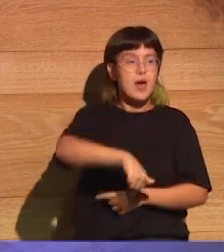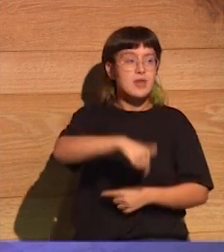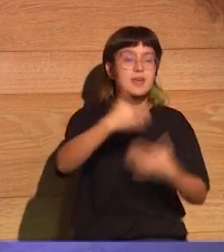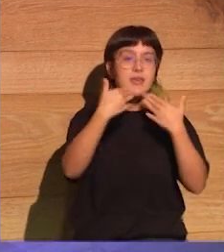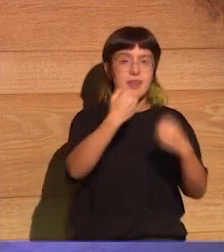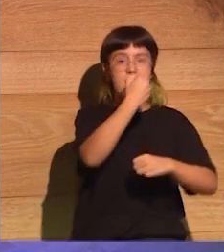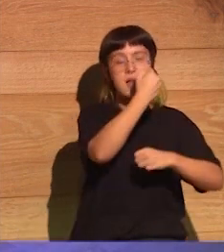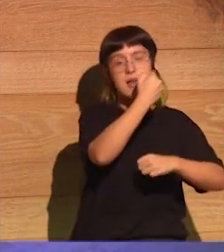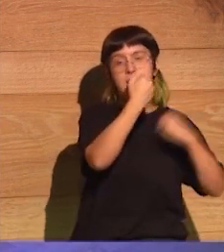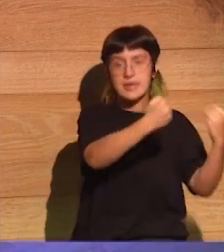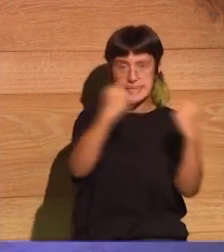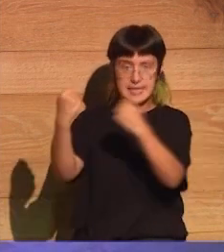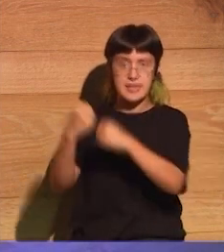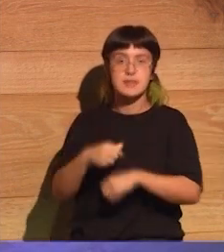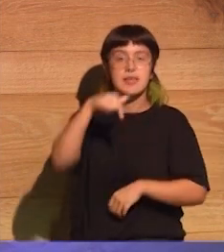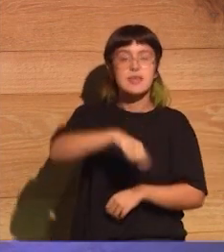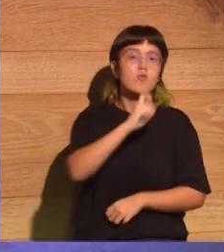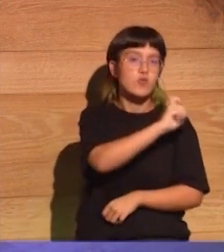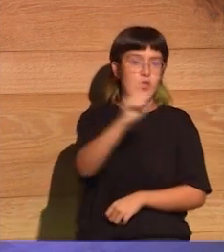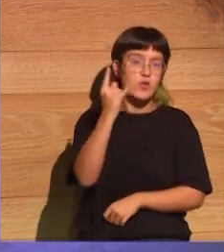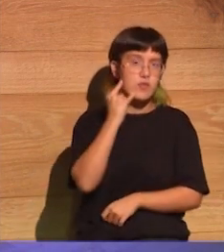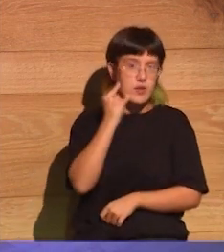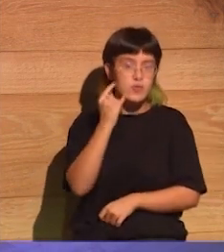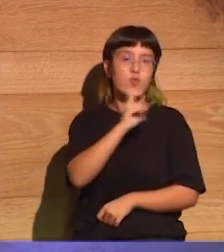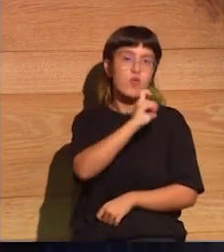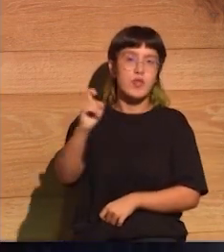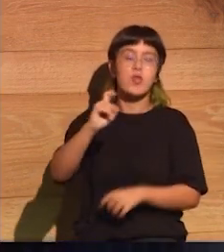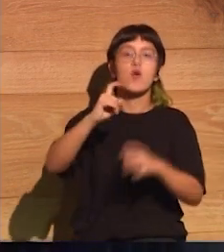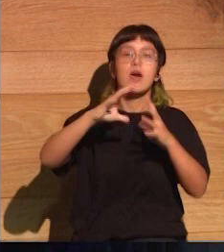Muchas gracias a Fundación Telefónica, Fundación La Caixa, South Summit,